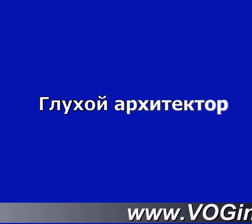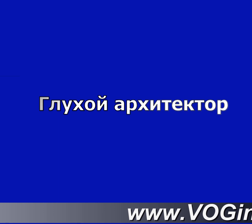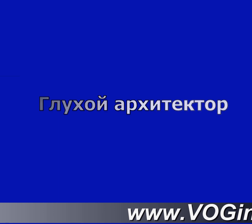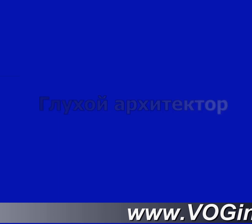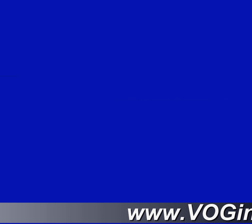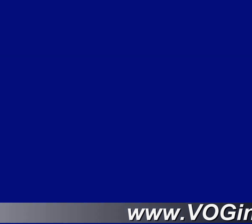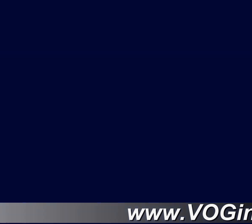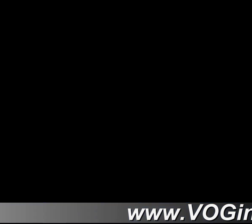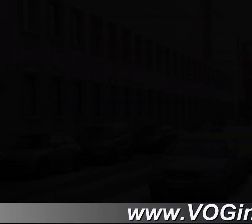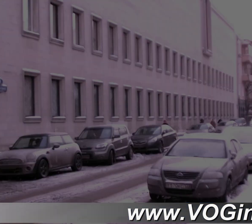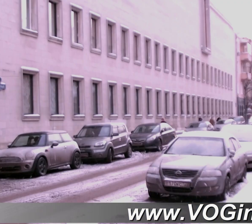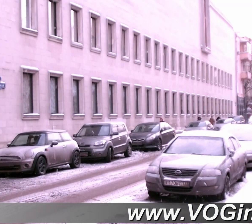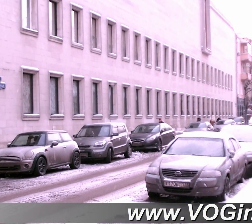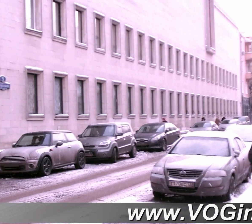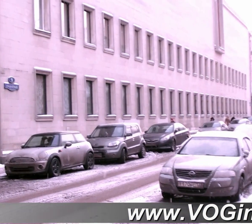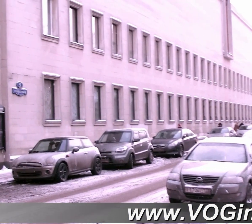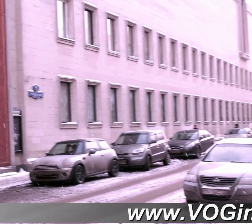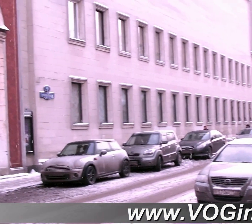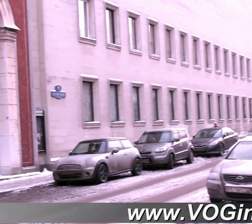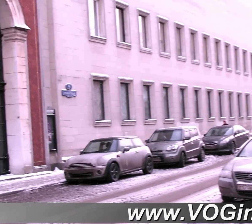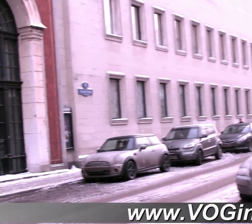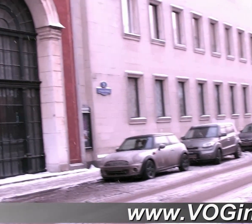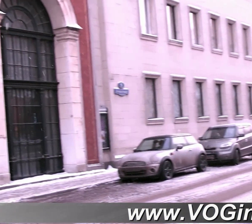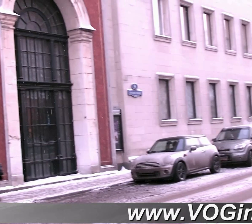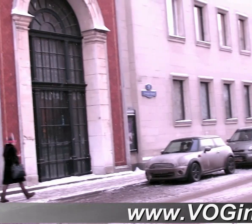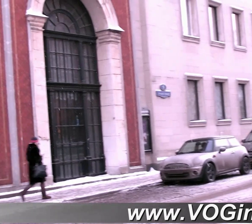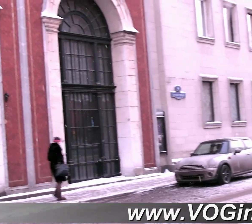В Москве живет уникальный человек - первый в России глухой архитектор Юрий Соколов.